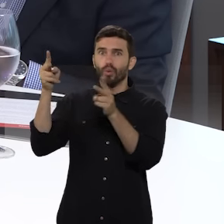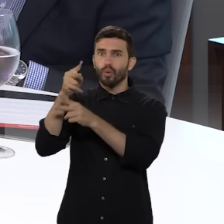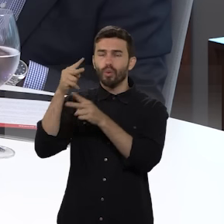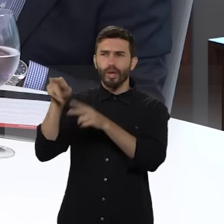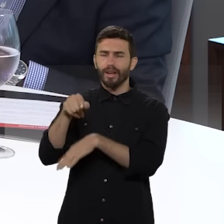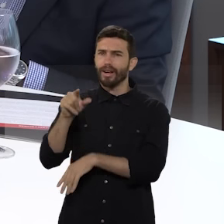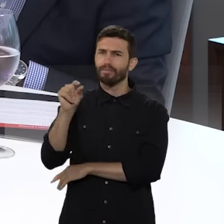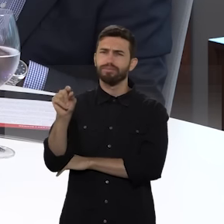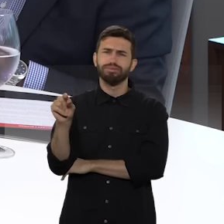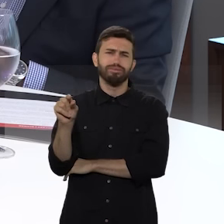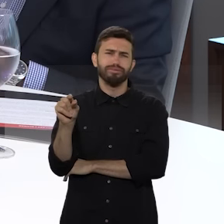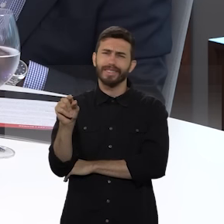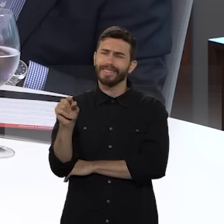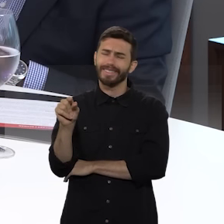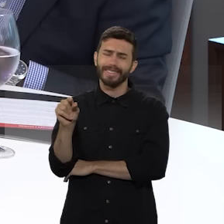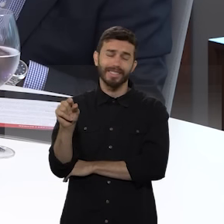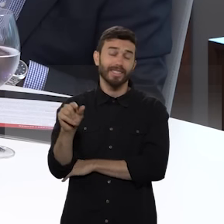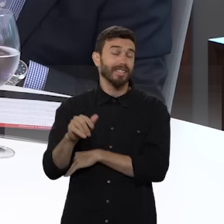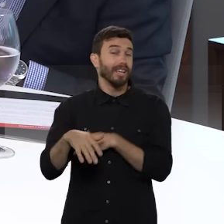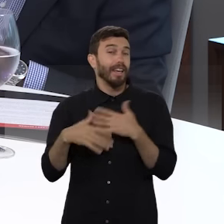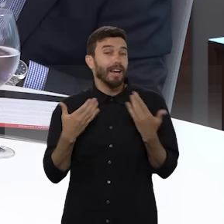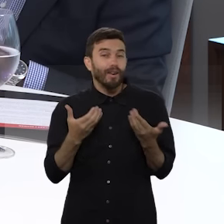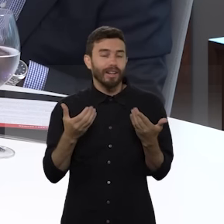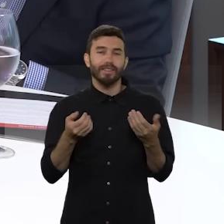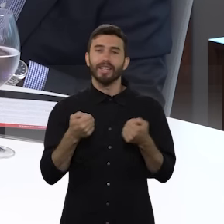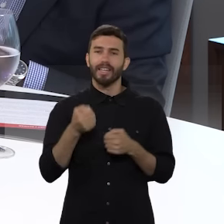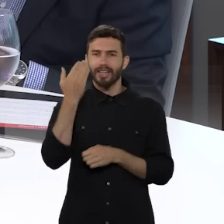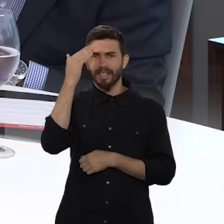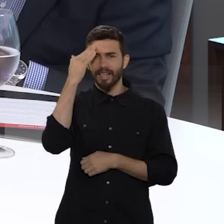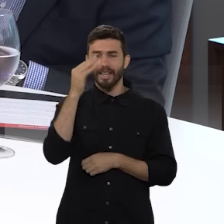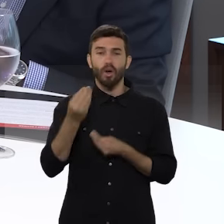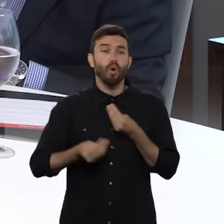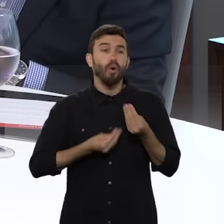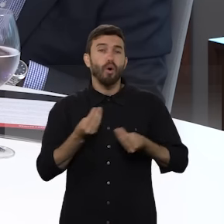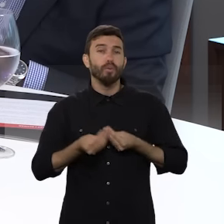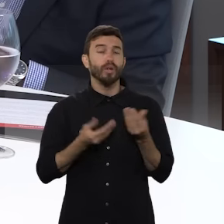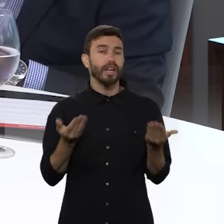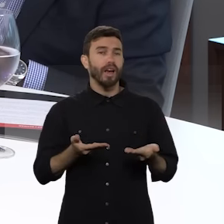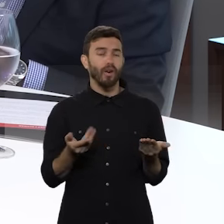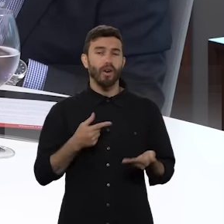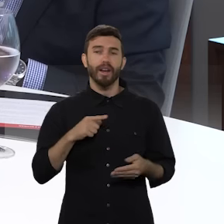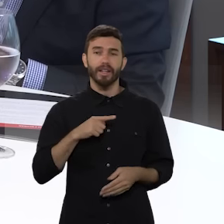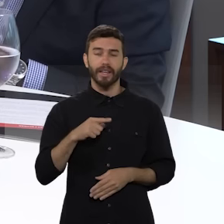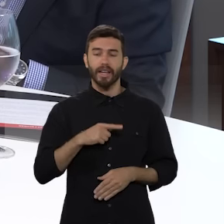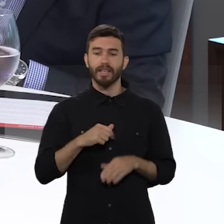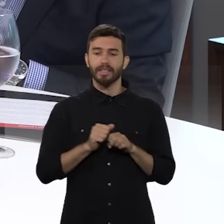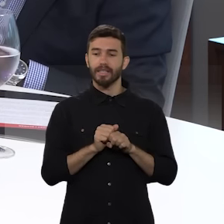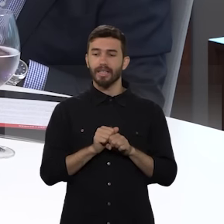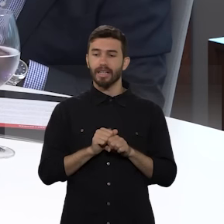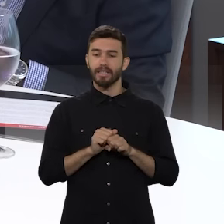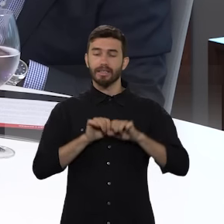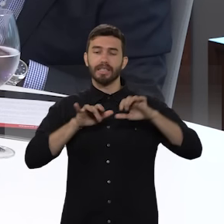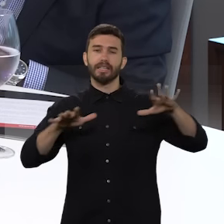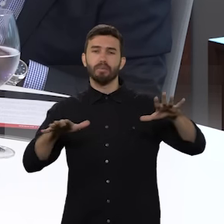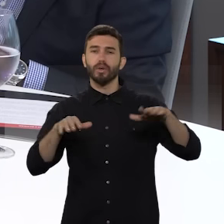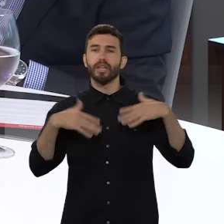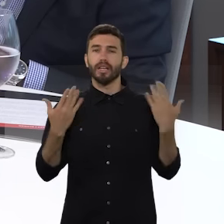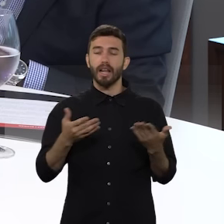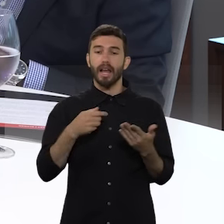Então, queria entender como que está distribuída a geração da Alubar, quanto realmente a fonte de